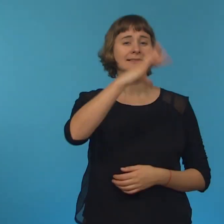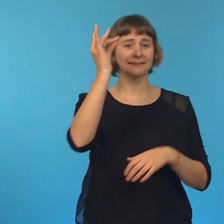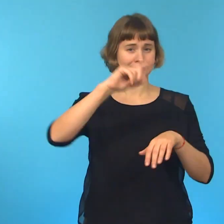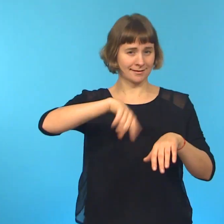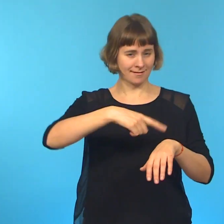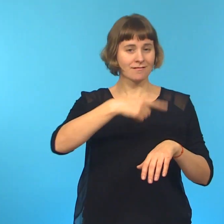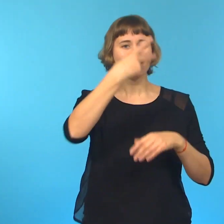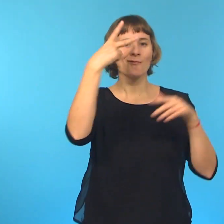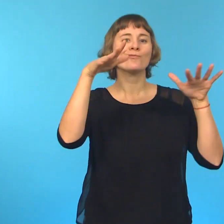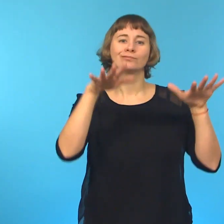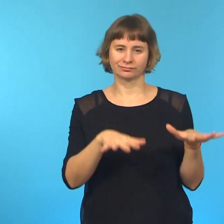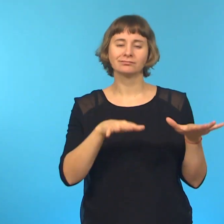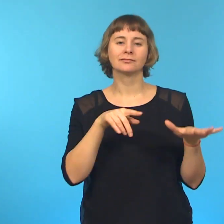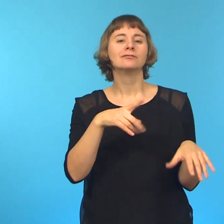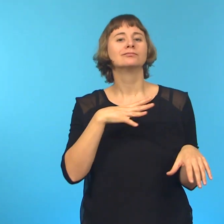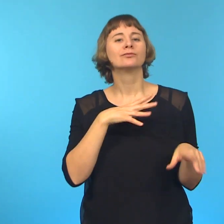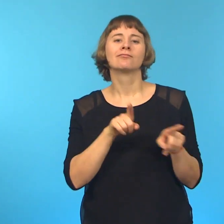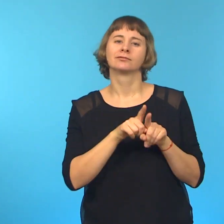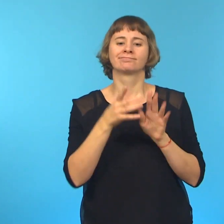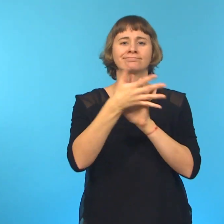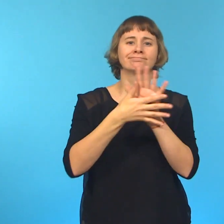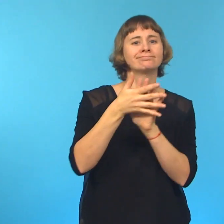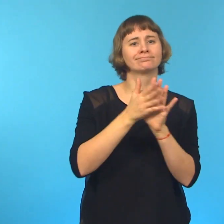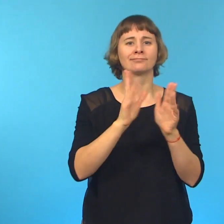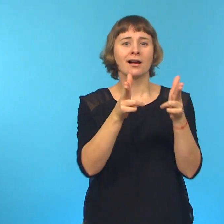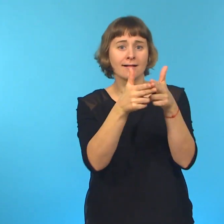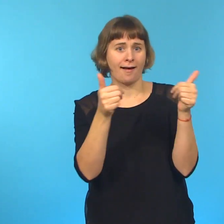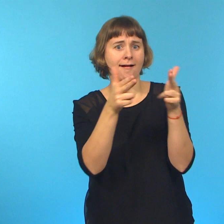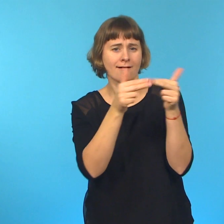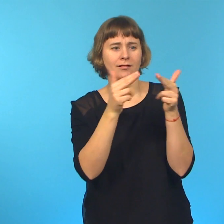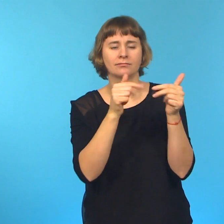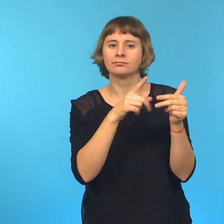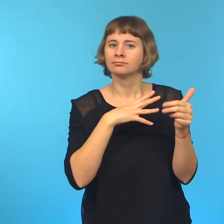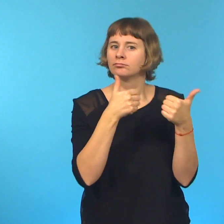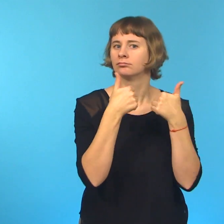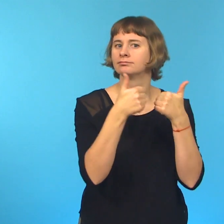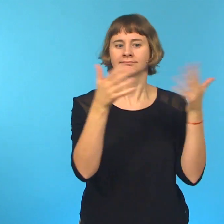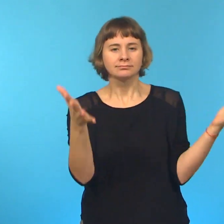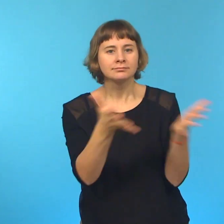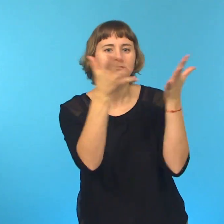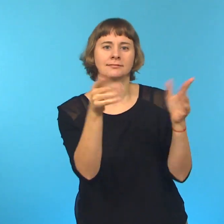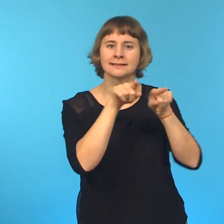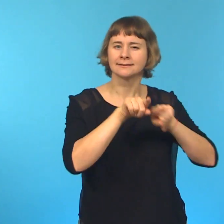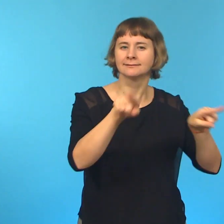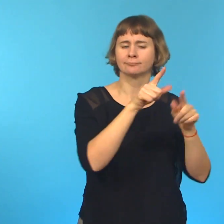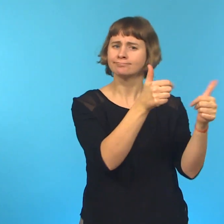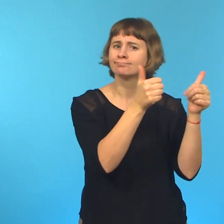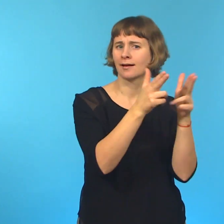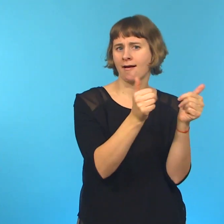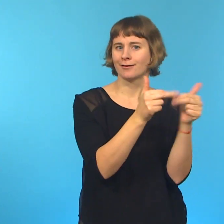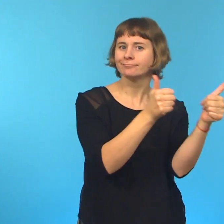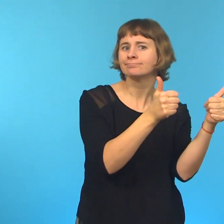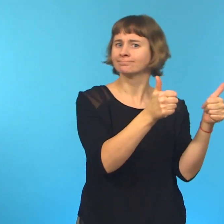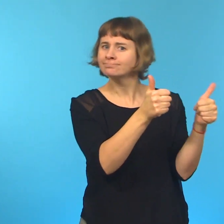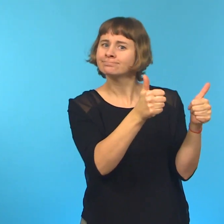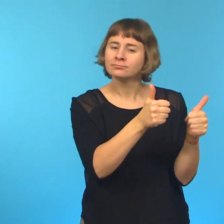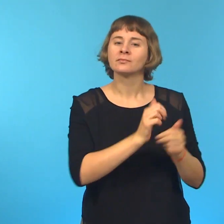Visą sovietmetį Lietuvoje iš esmės buvo proteguojama vadinamoji kalkinė gestų kalba.